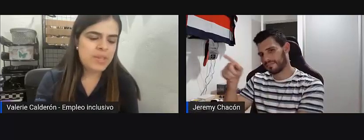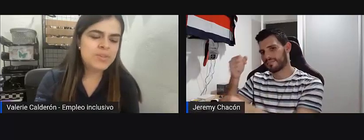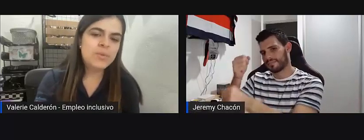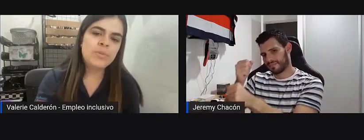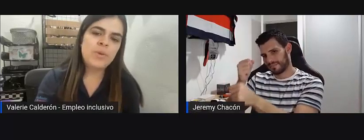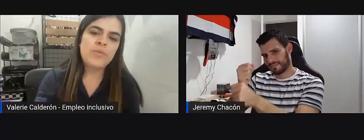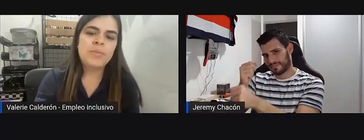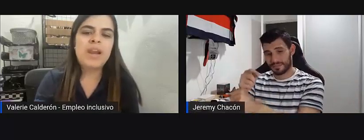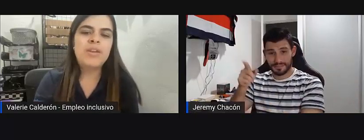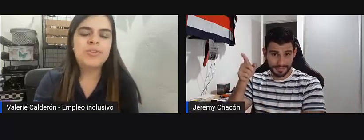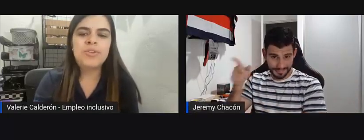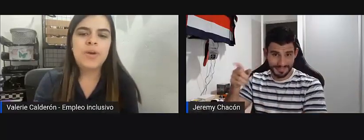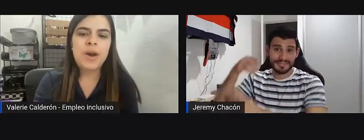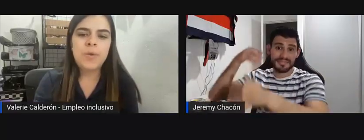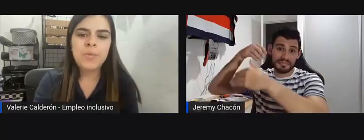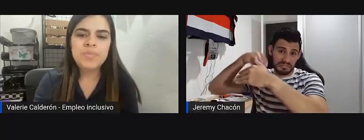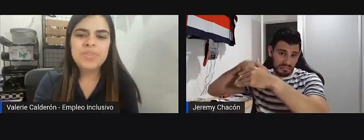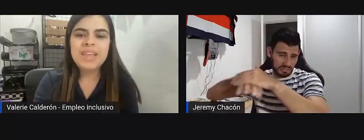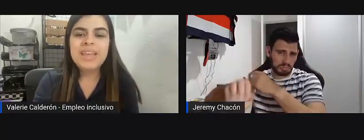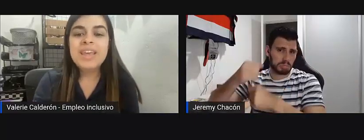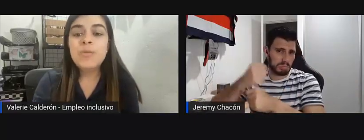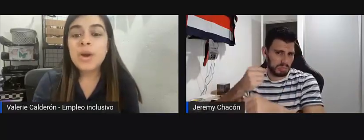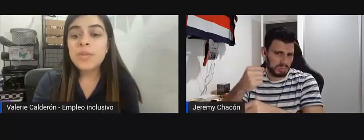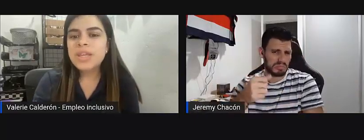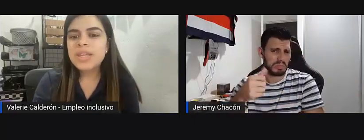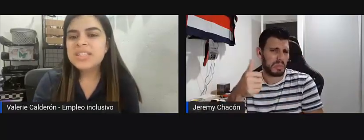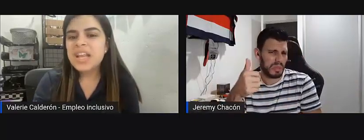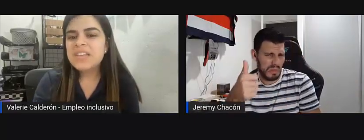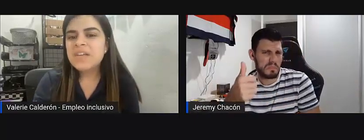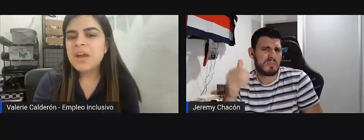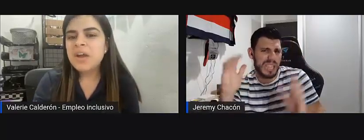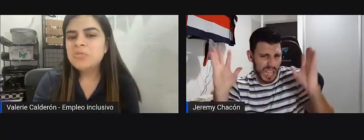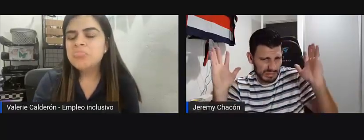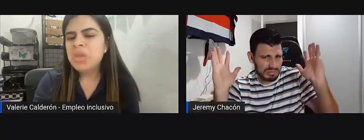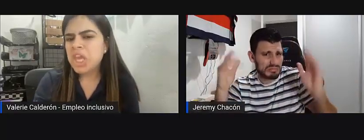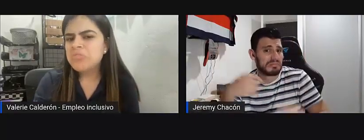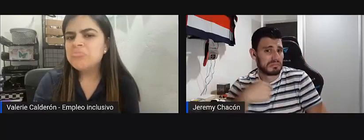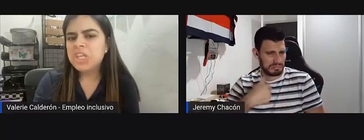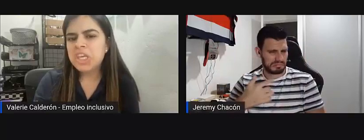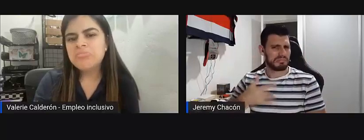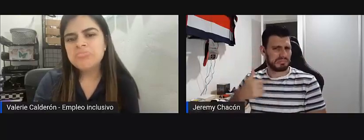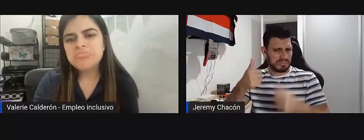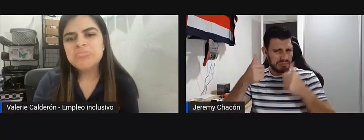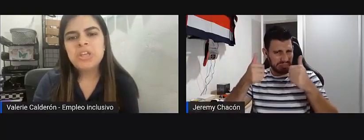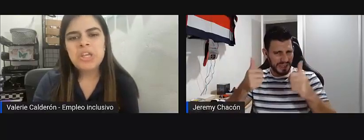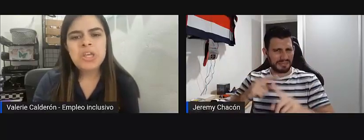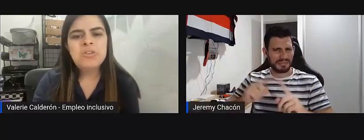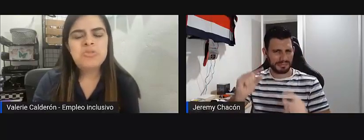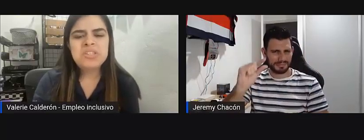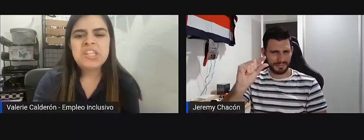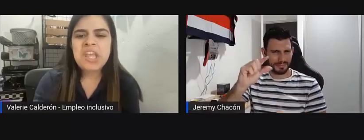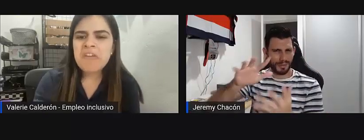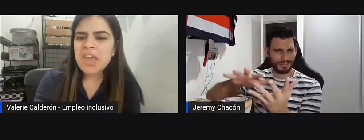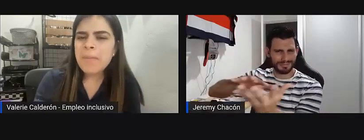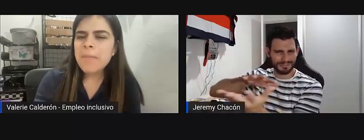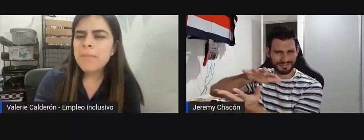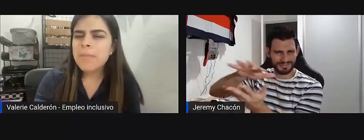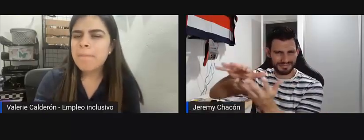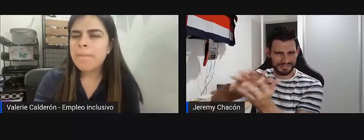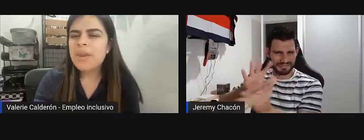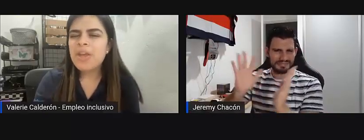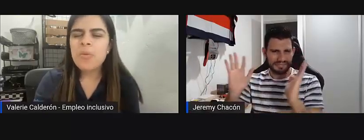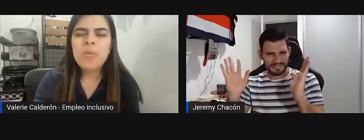me fui para el otro trabajo cuando ingresé al trabajo bien Sí yo me sentía bien Pero había como